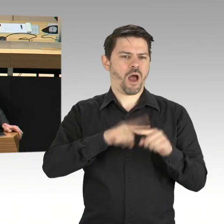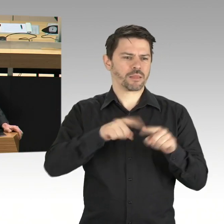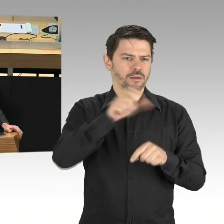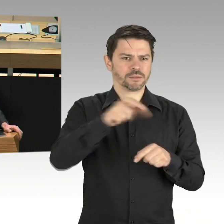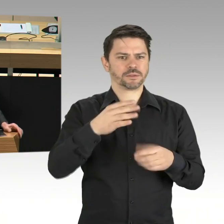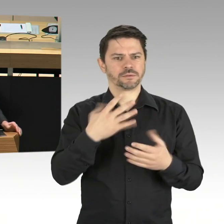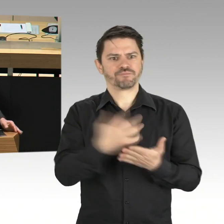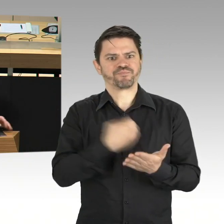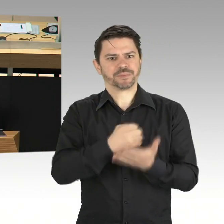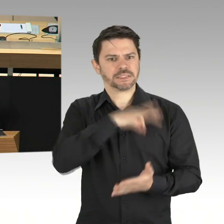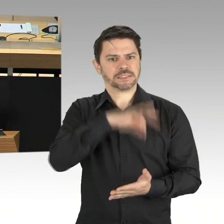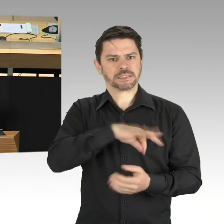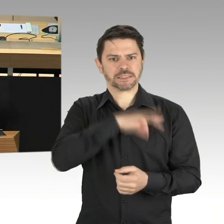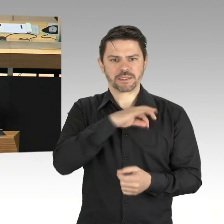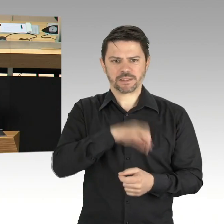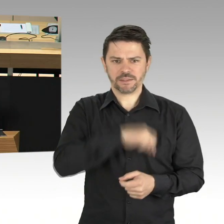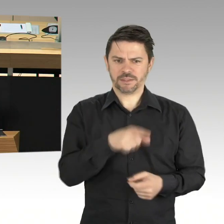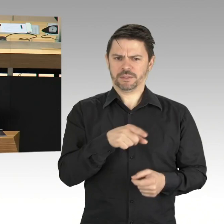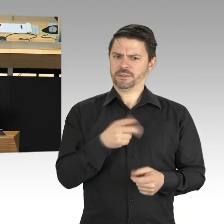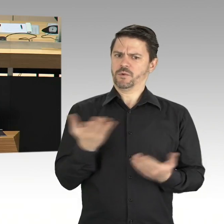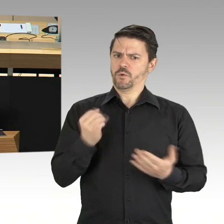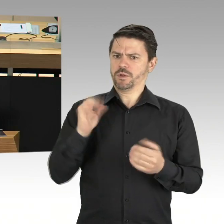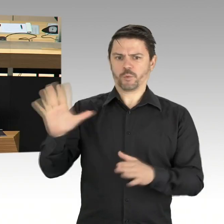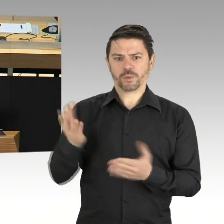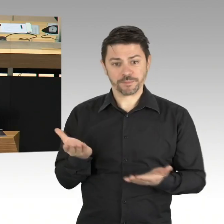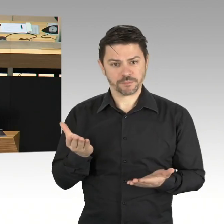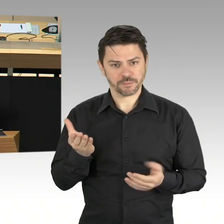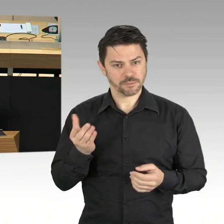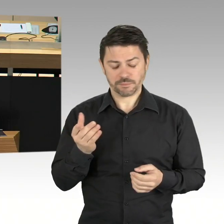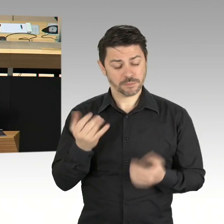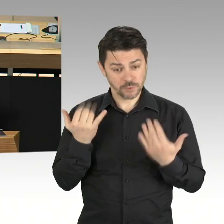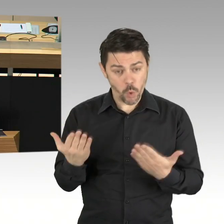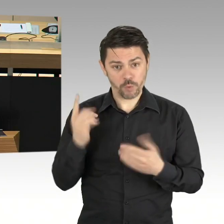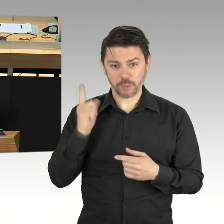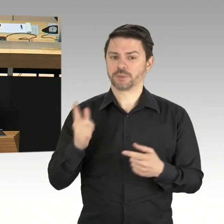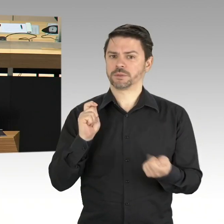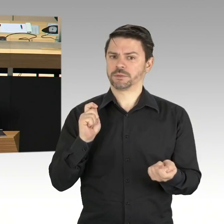sieht man auch daran, dass das verfügbare Haushaltseinkommen,